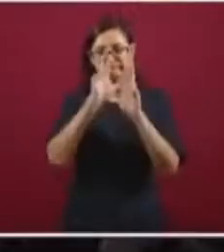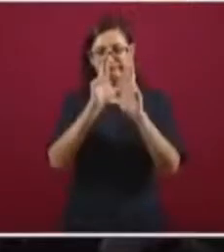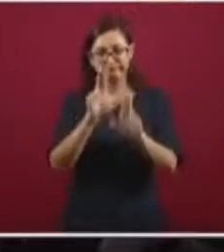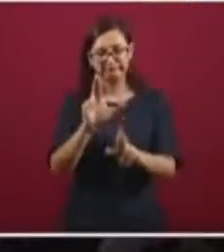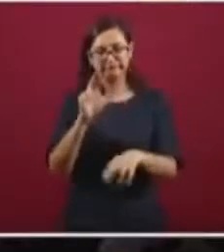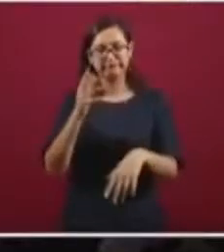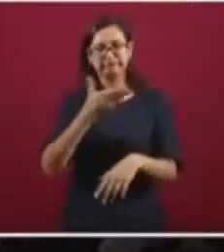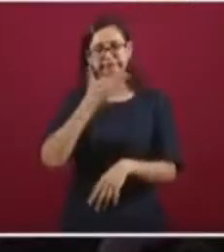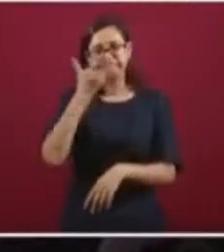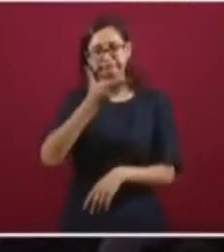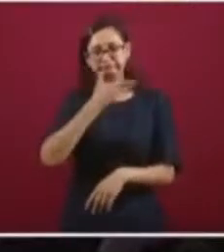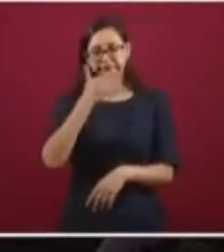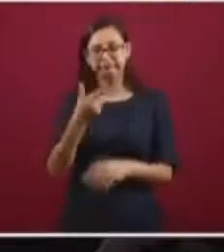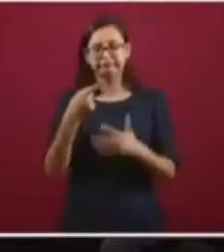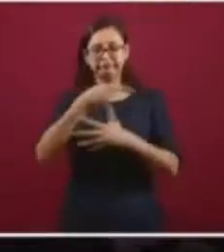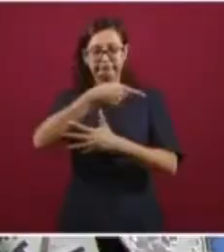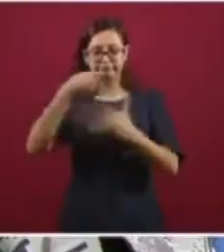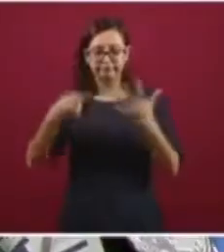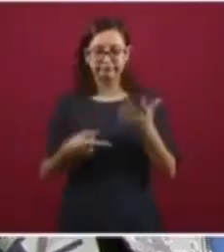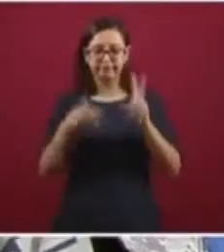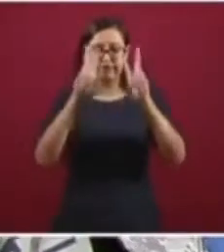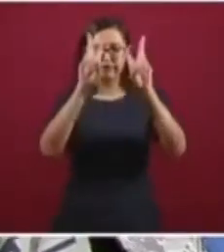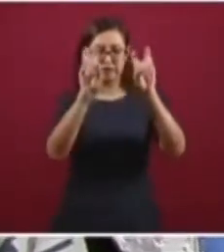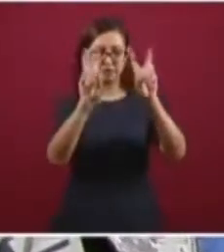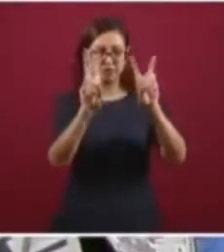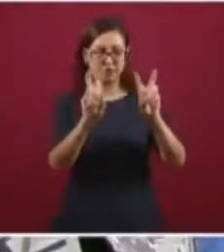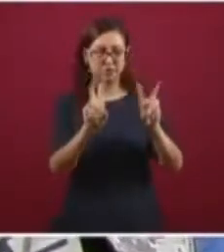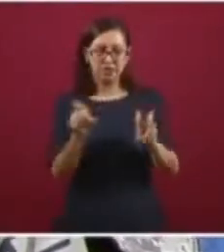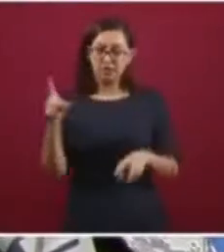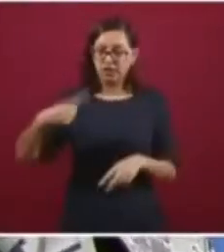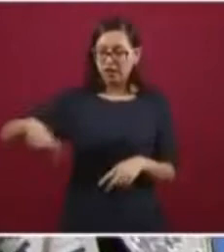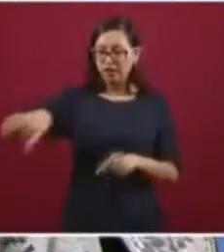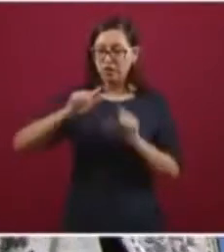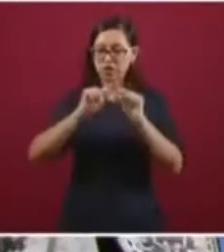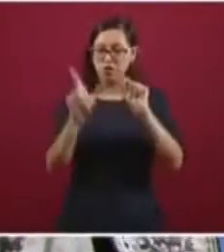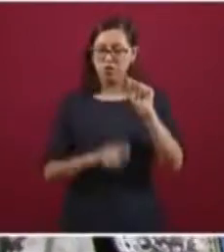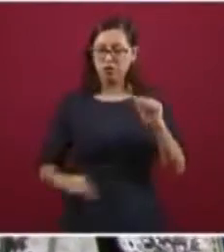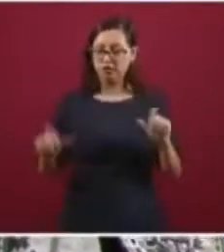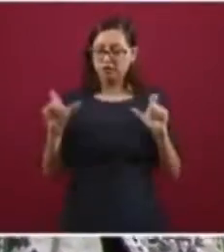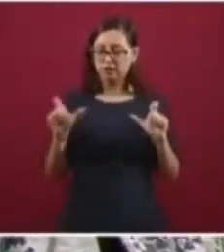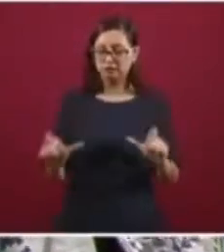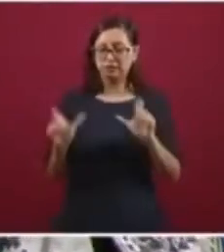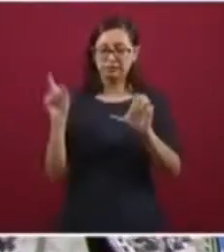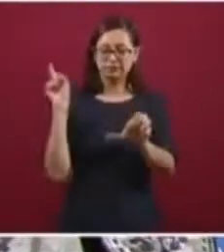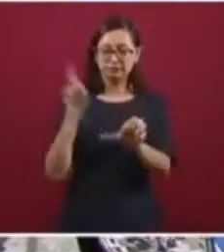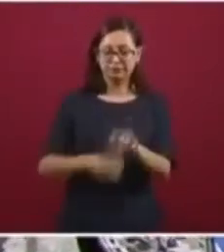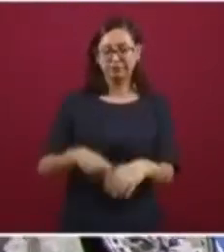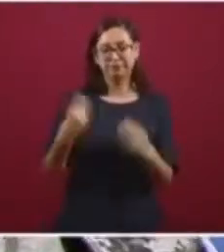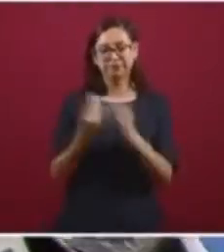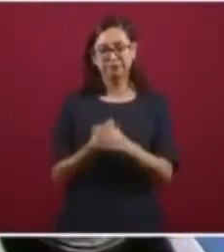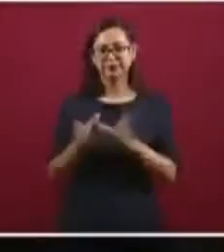sobre las cuales se está instruyendo a los nuevos integrantes de la Guardia Nacional.